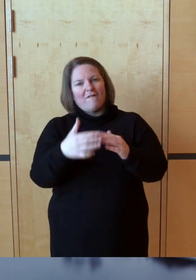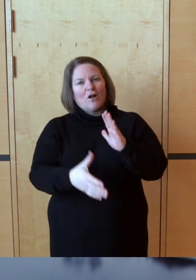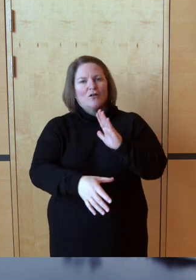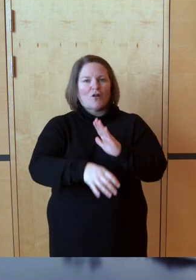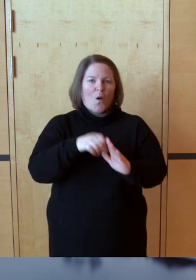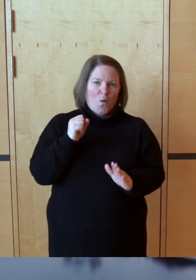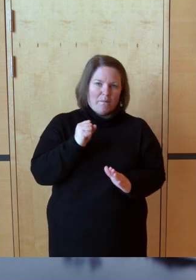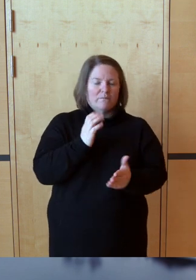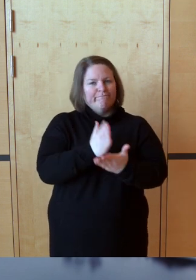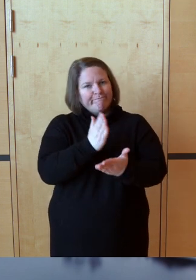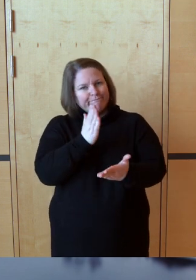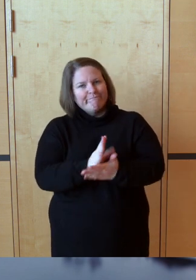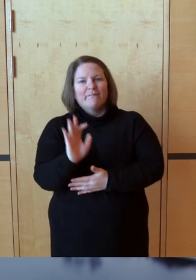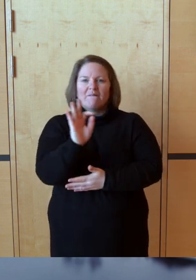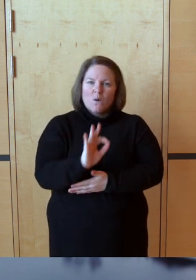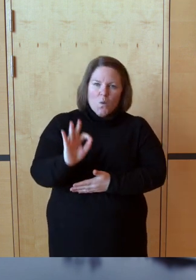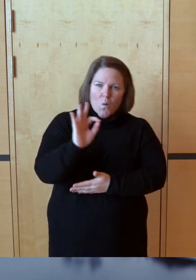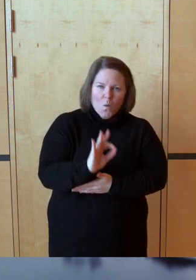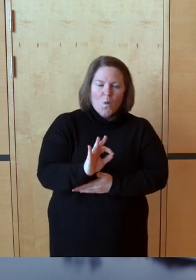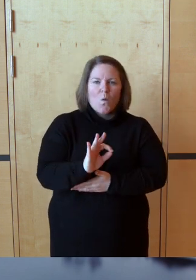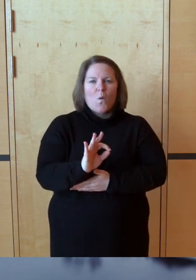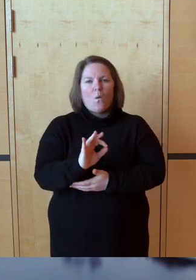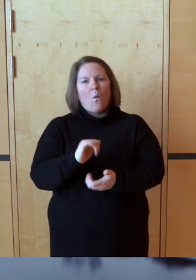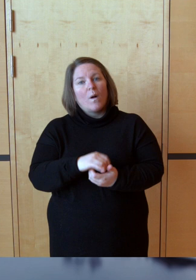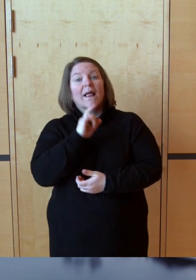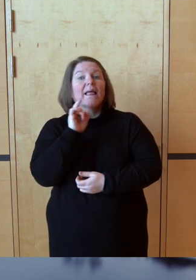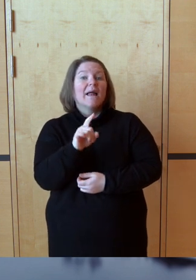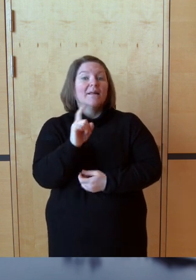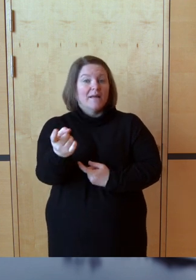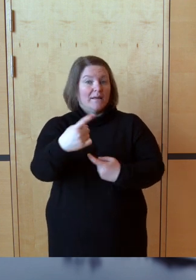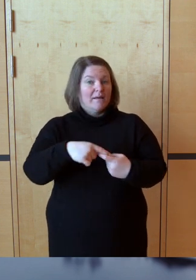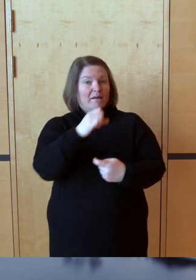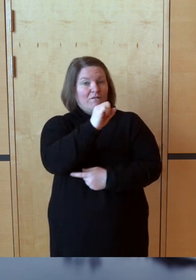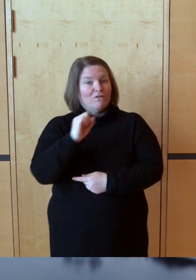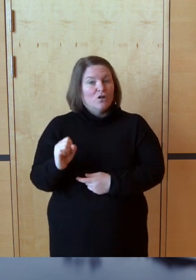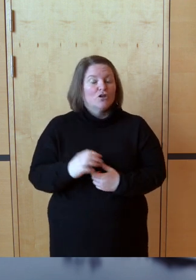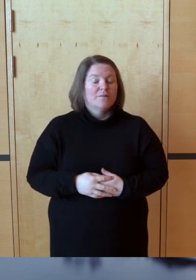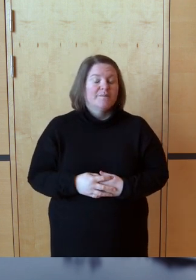Frågeställningar och politik den här flytten och jag känner väl att de